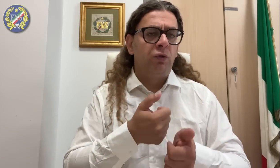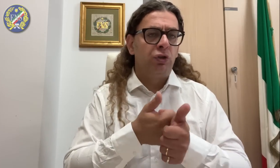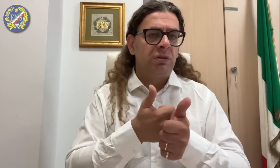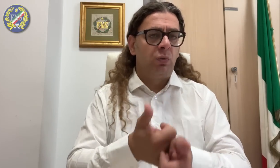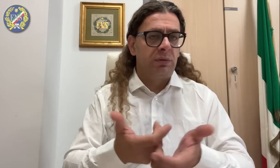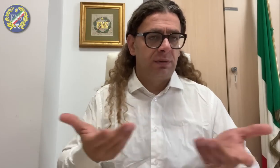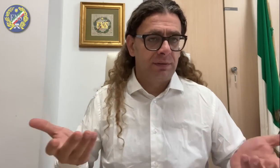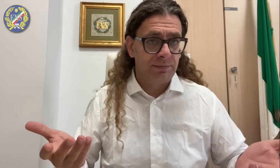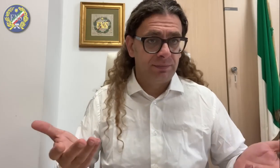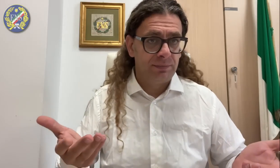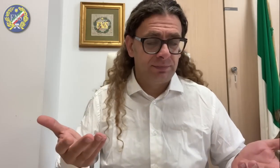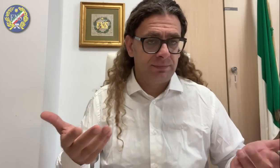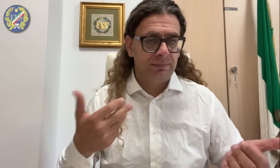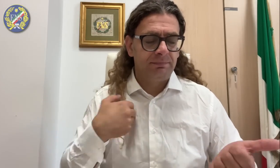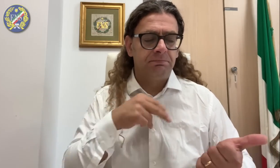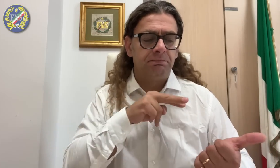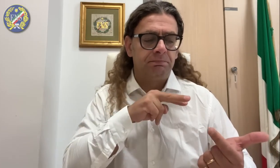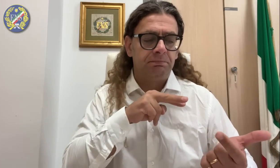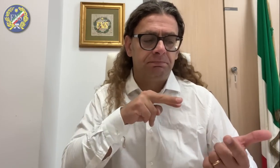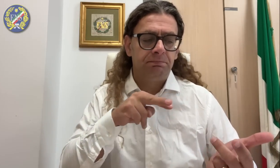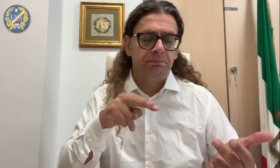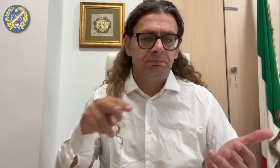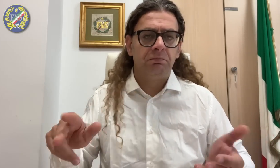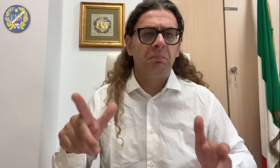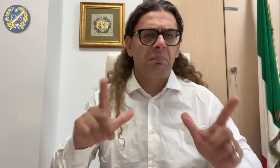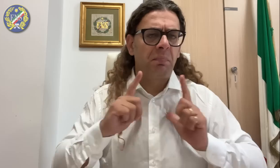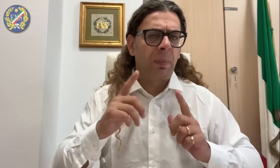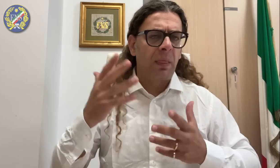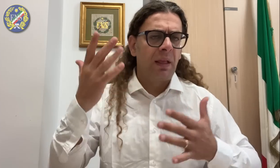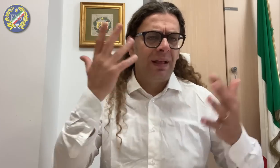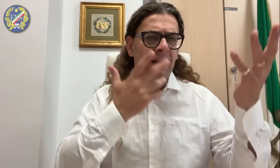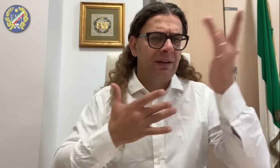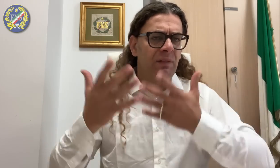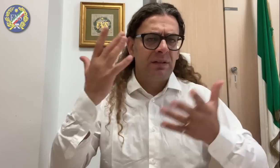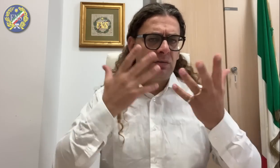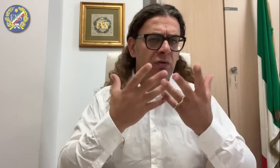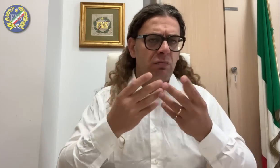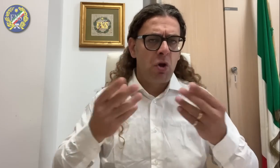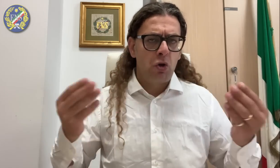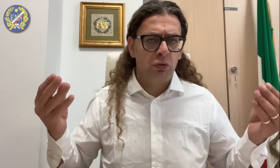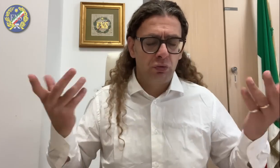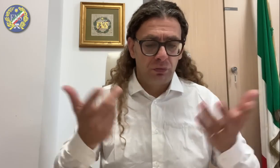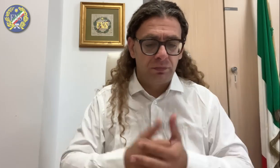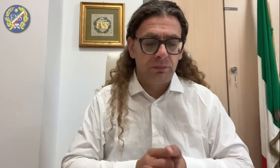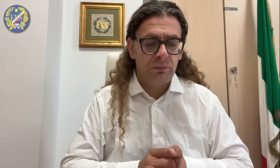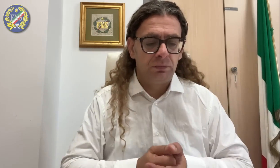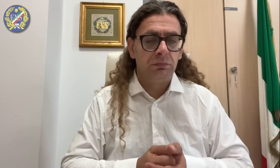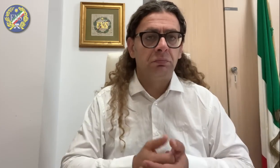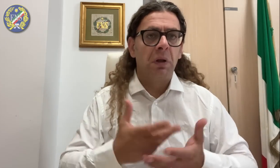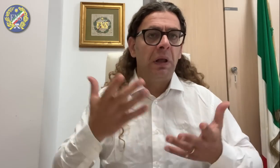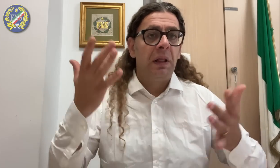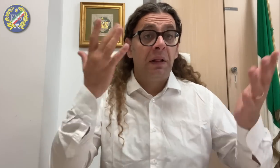a seguire quanto stava accadendo e ho avuto modo di fare una serie di considerazioni.